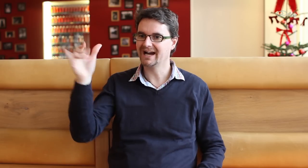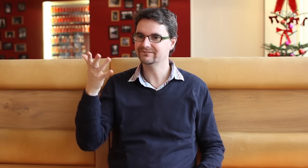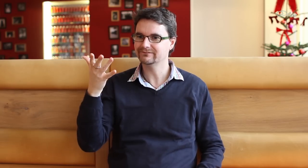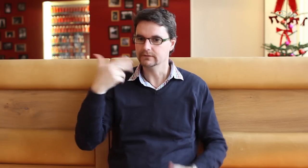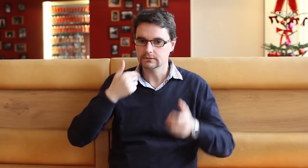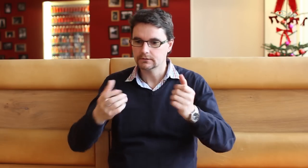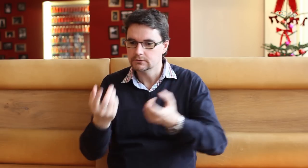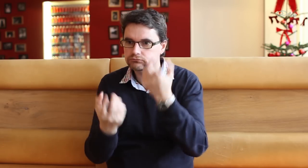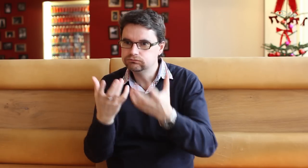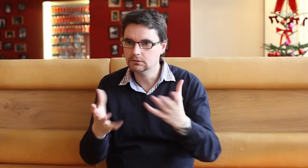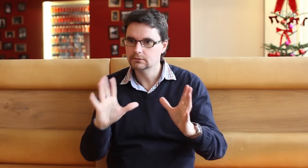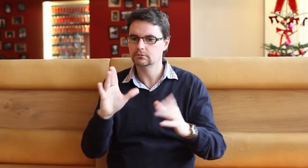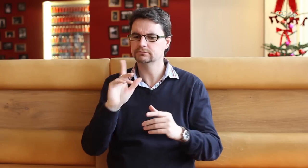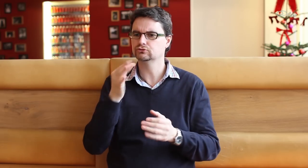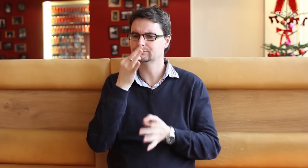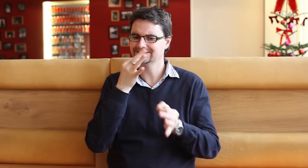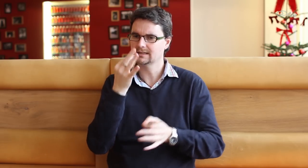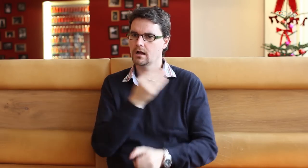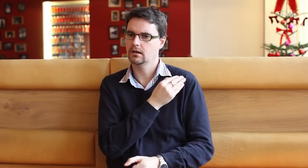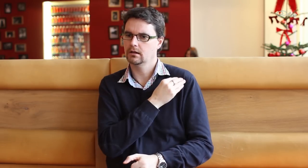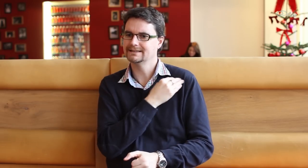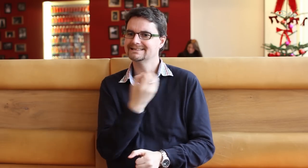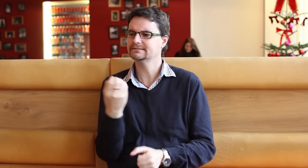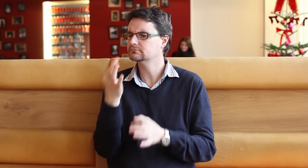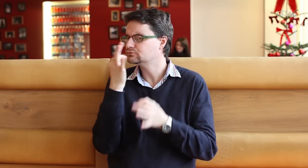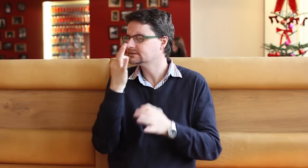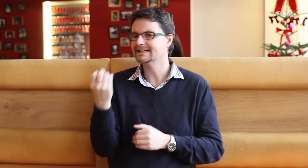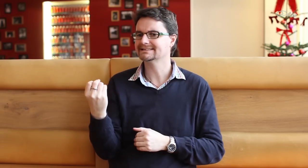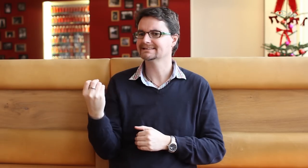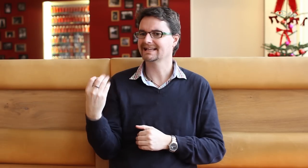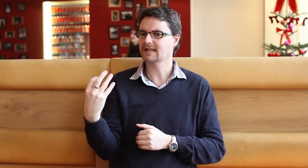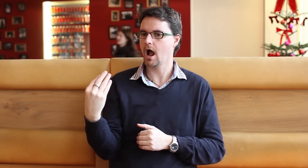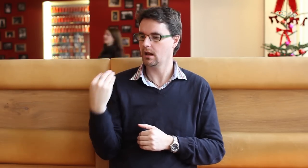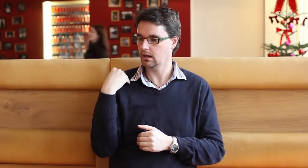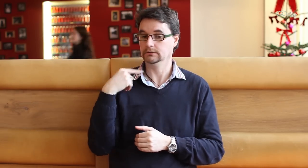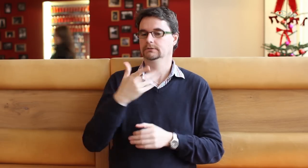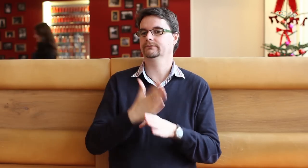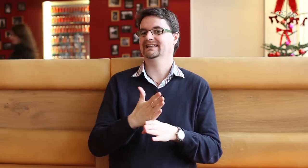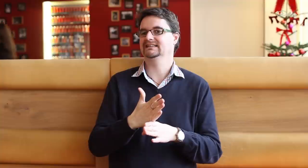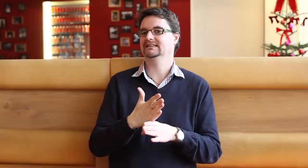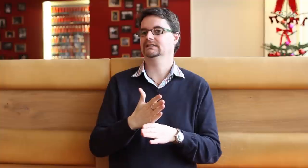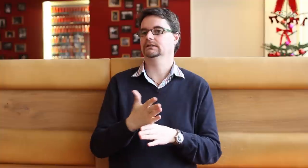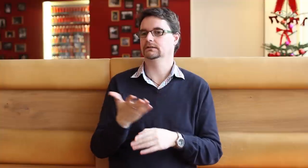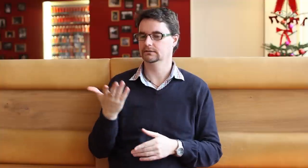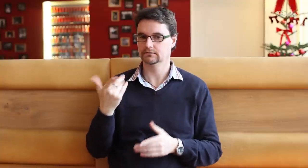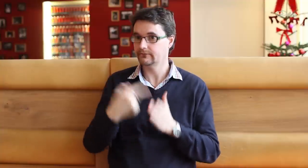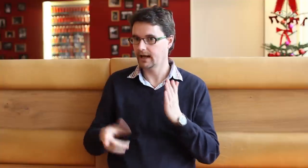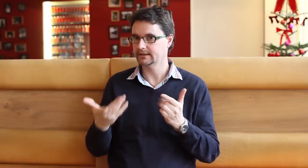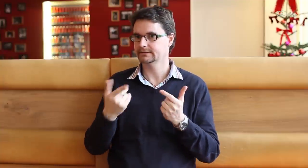Aber wie soll ich das merken, ohne, dass ich sie anfassen muss? Es müsste ein spezielles Signal für mich geben, wenn das essen fertig ist. Das fehlt.